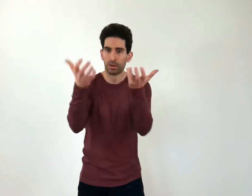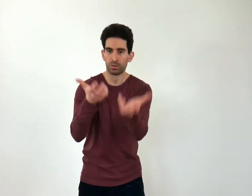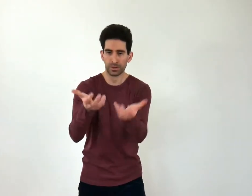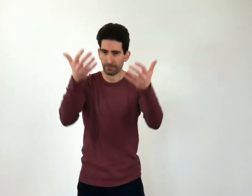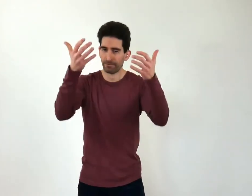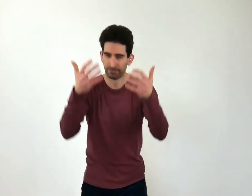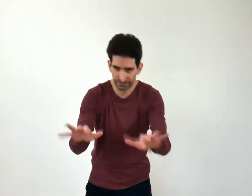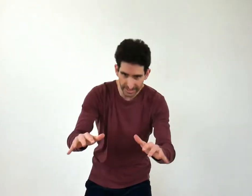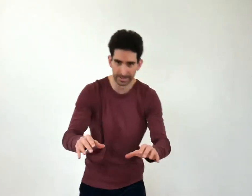*Cuisson finie*